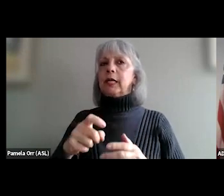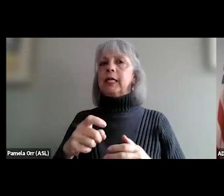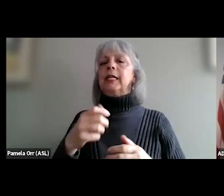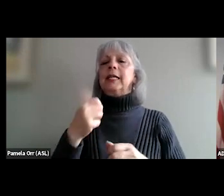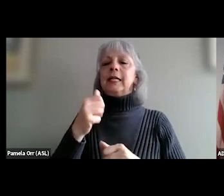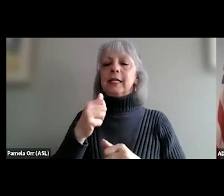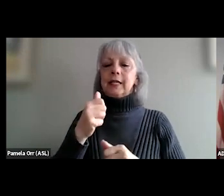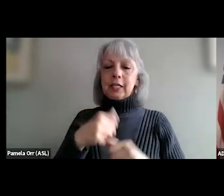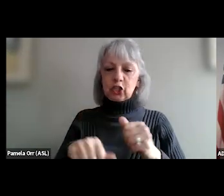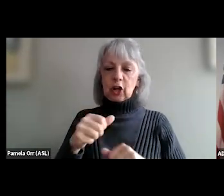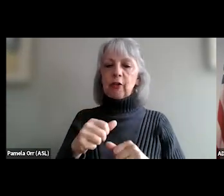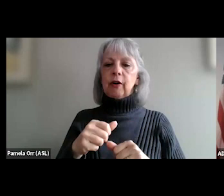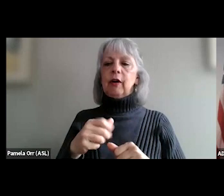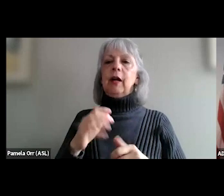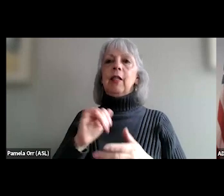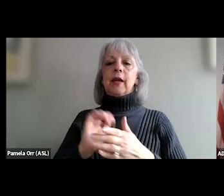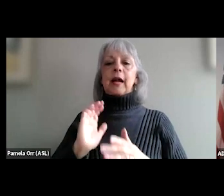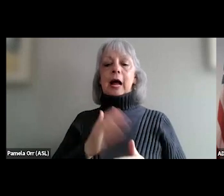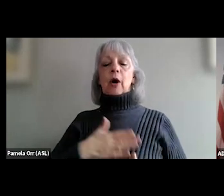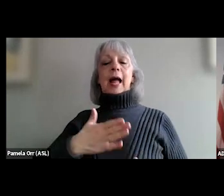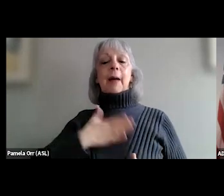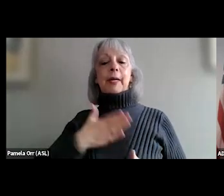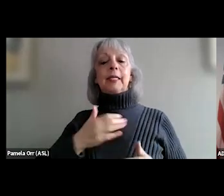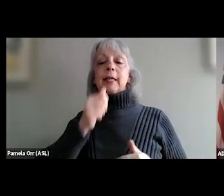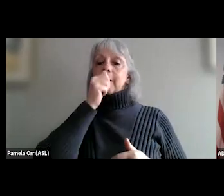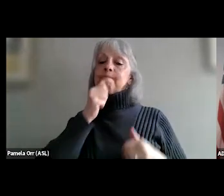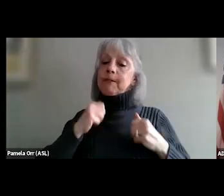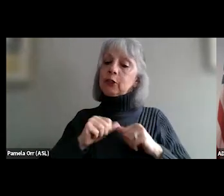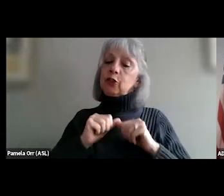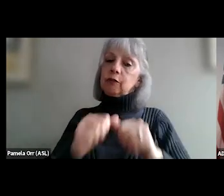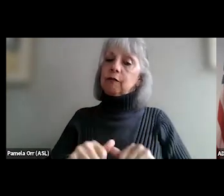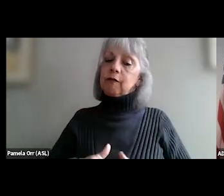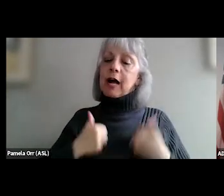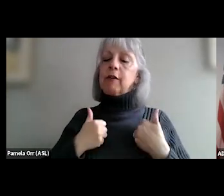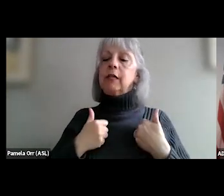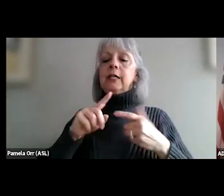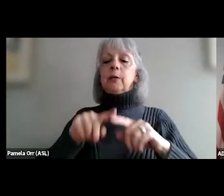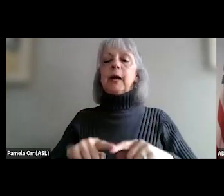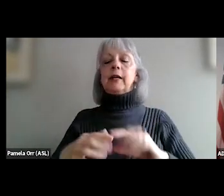que nuestra felicidad e incluso nuestra supervivencia dependen de las conexiones entre nosotros y con nuestra comunidad.